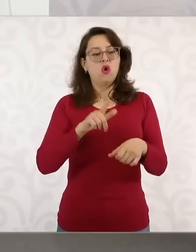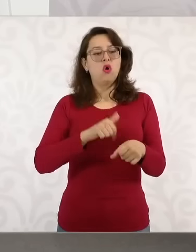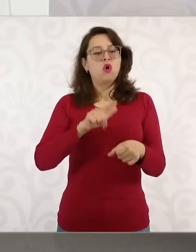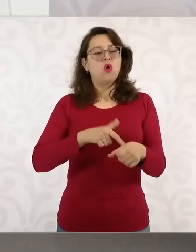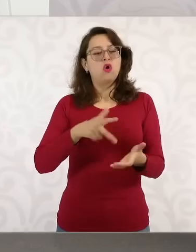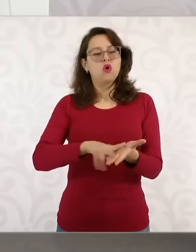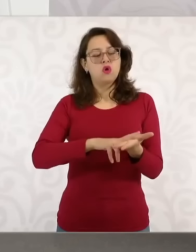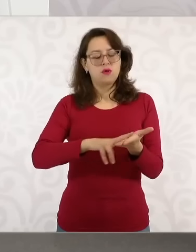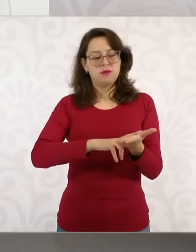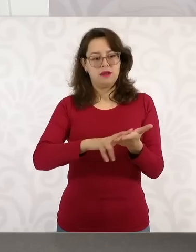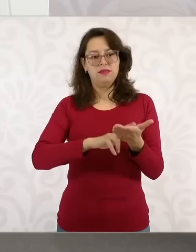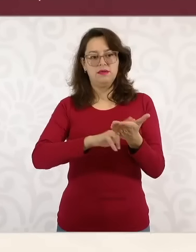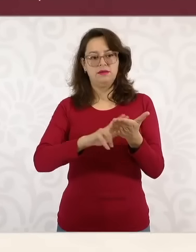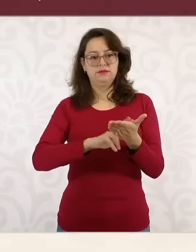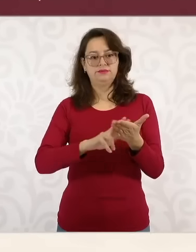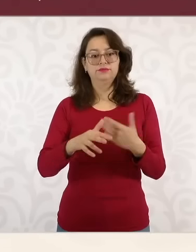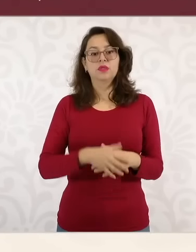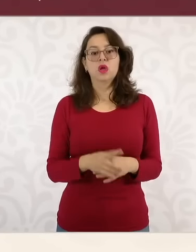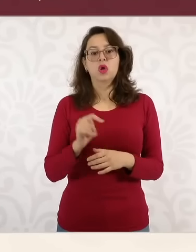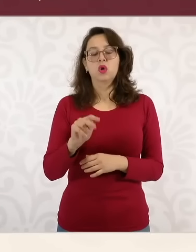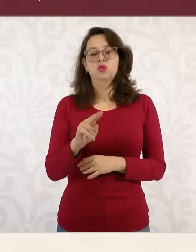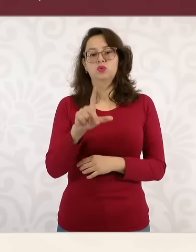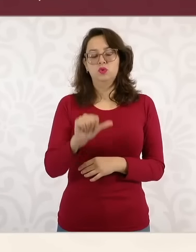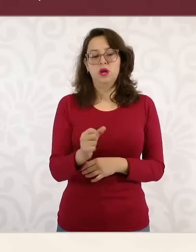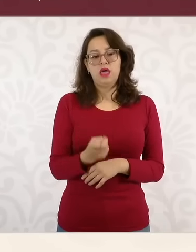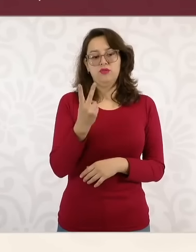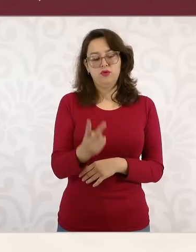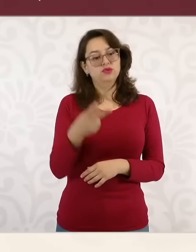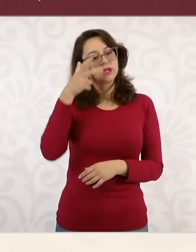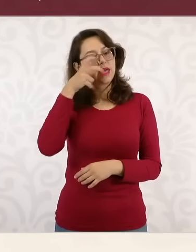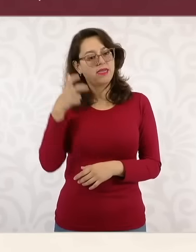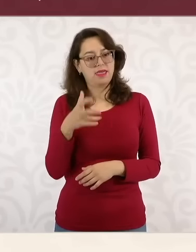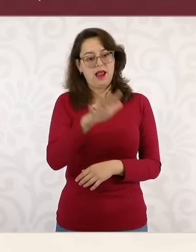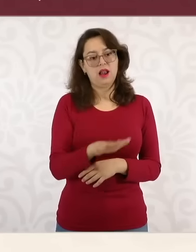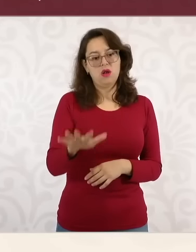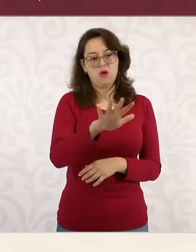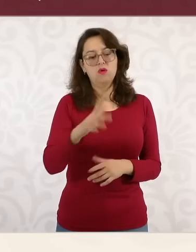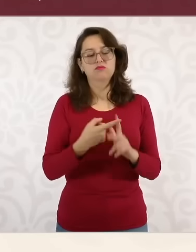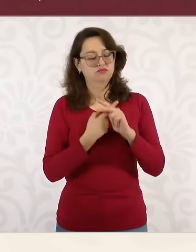Francisco Pérez Ríos, Tula 2 en el estado de Hidalgo. Este proyecto forma parte del proceso